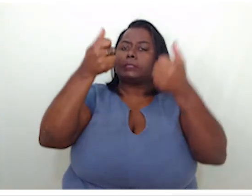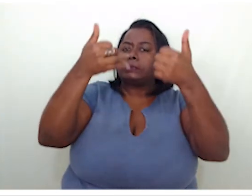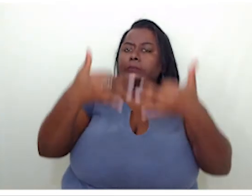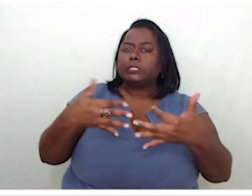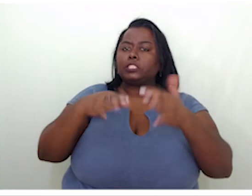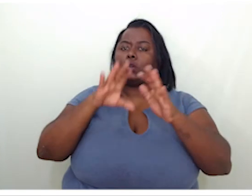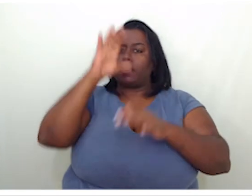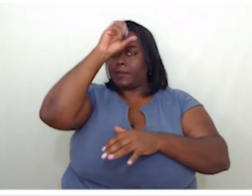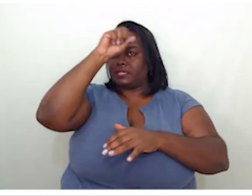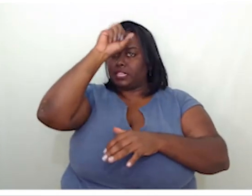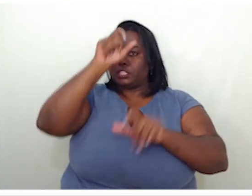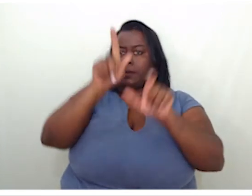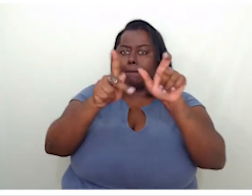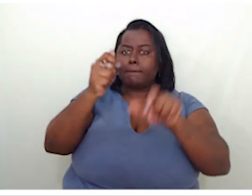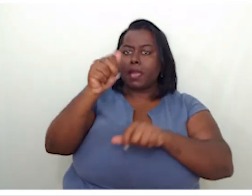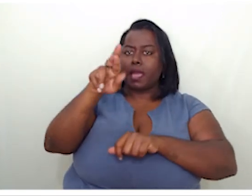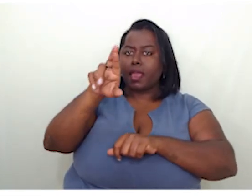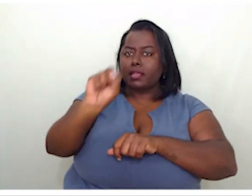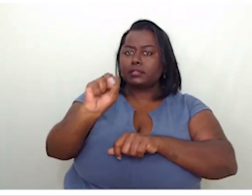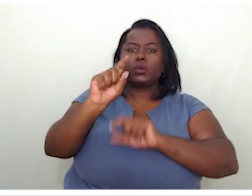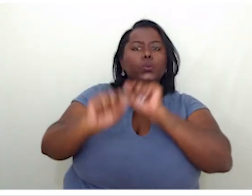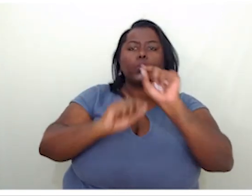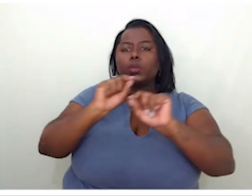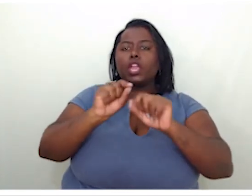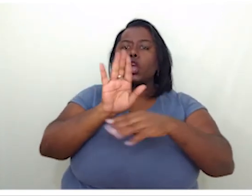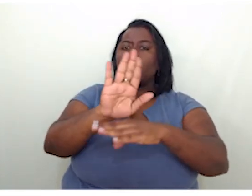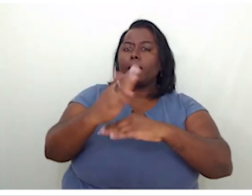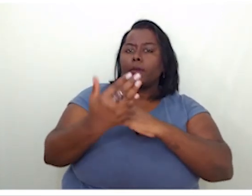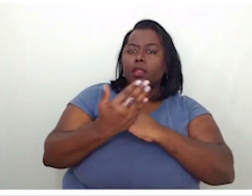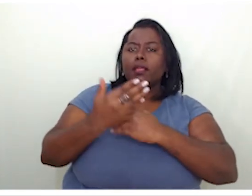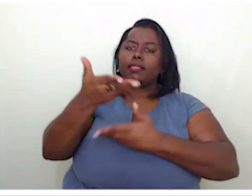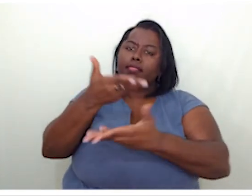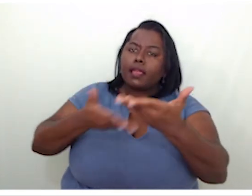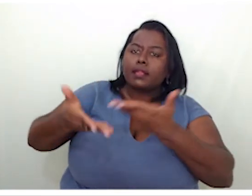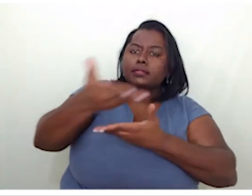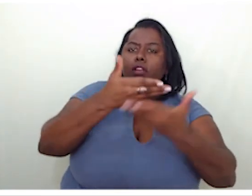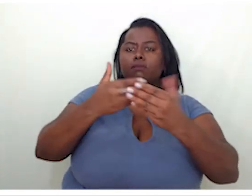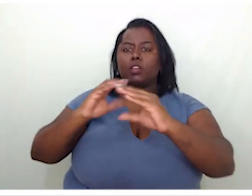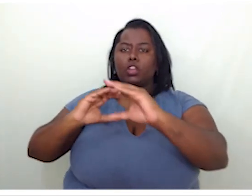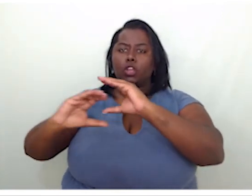Los estudiantes sintieron que el aprendizaje entre pares hizo posible